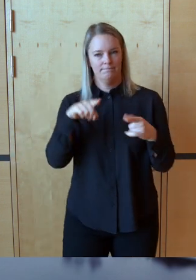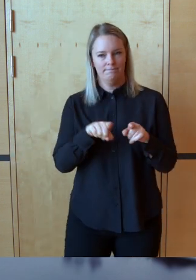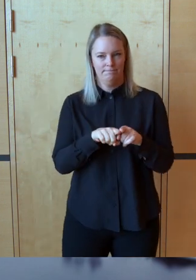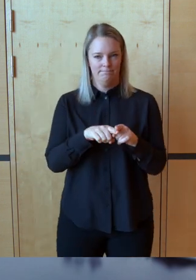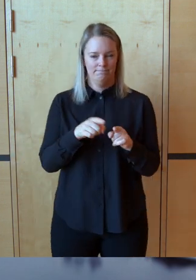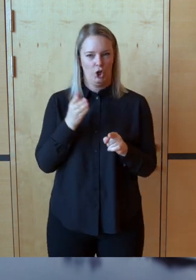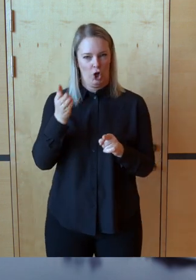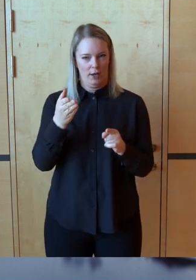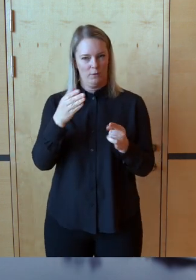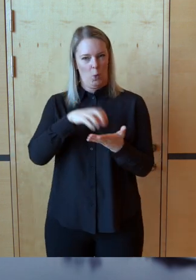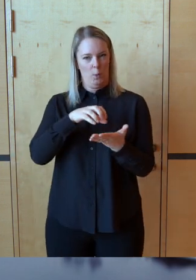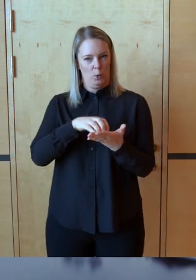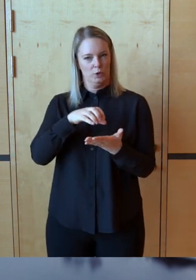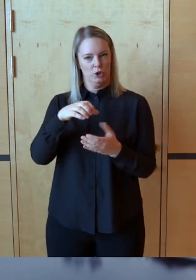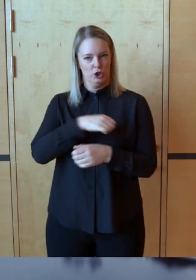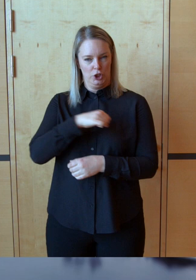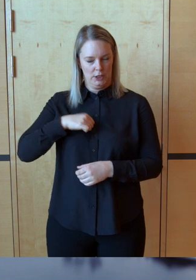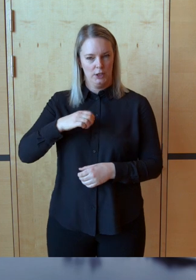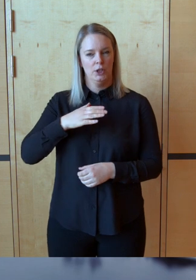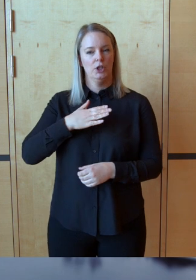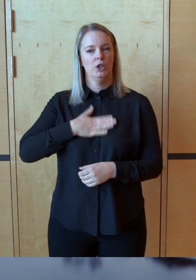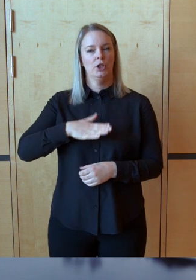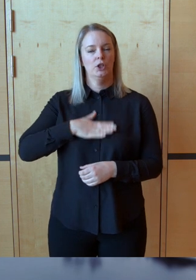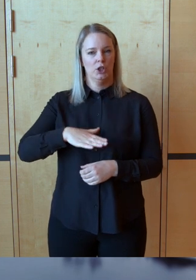De säger att Räddningstjänsten fortsätter var lokaliserad på Solbacken